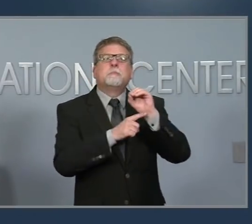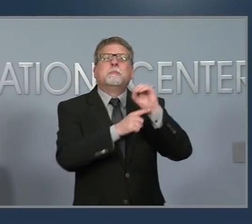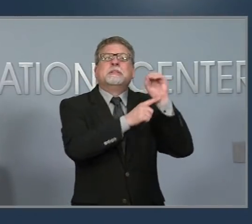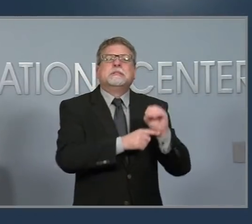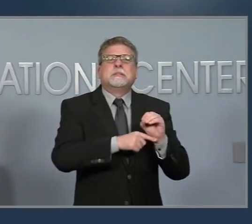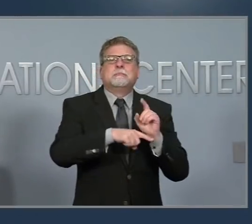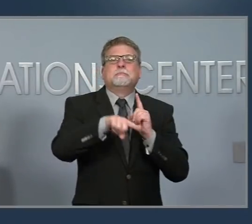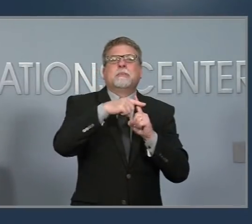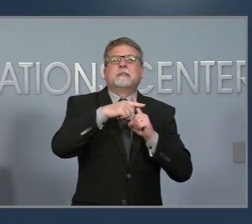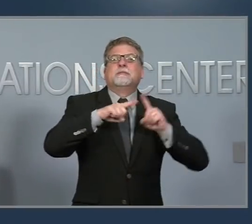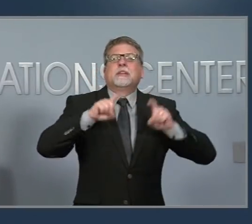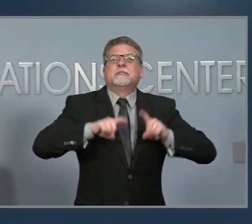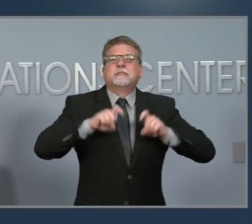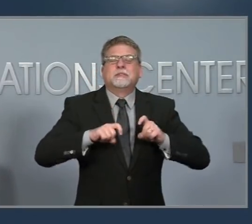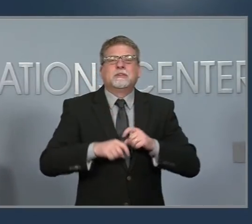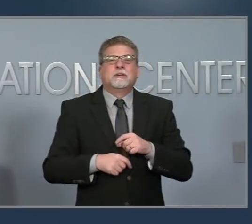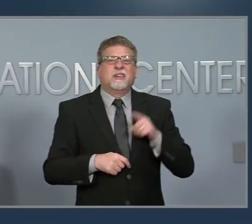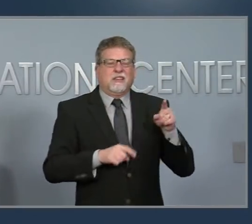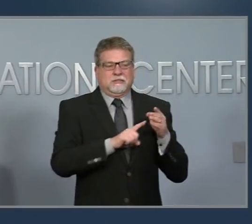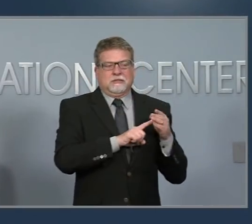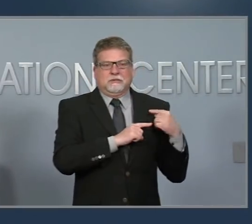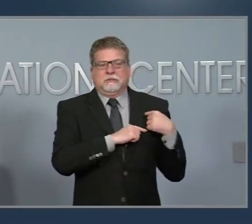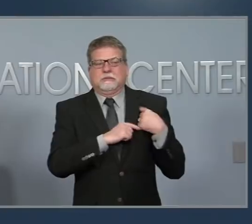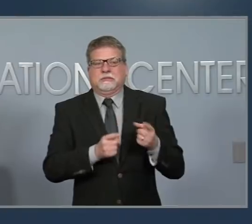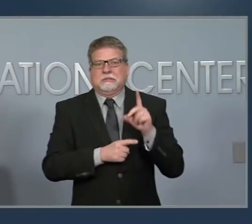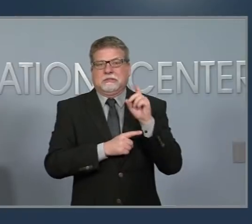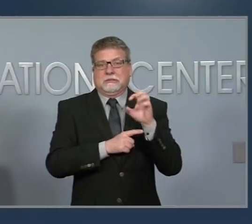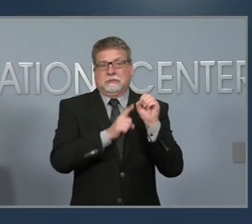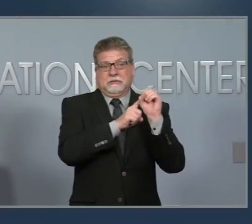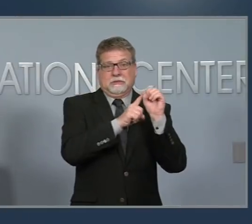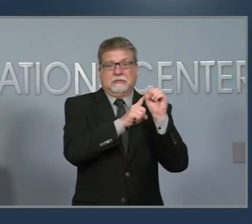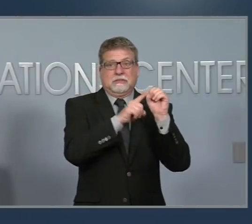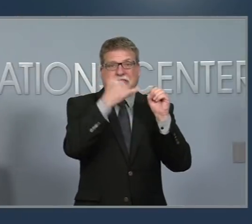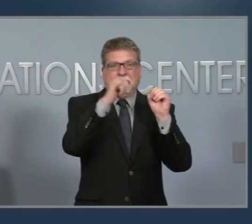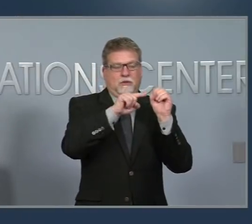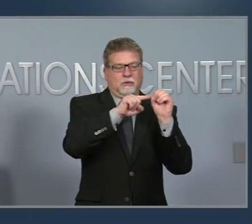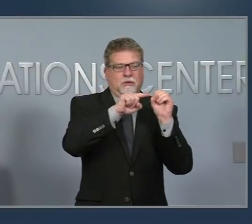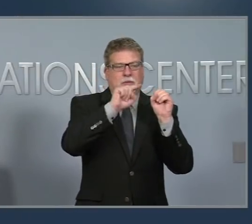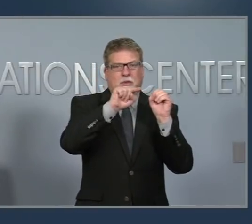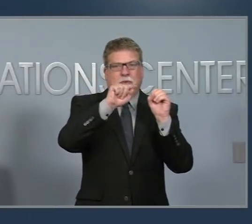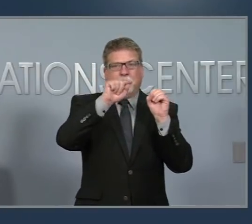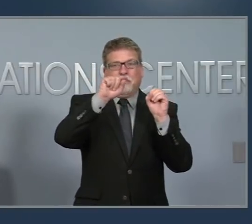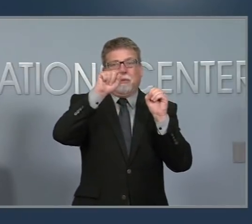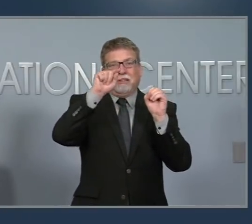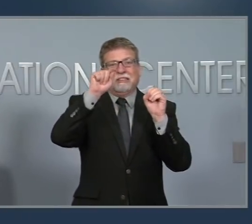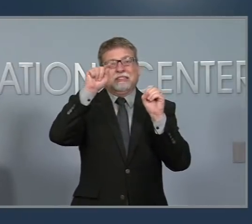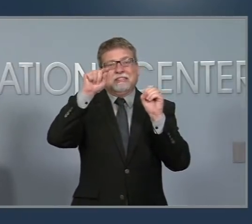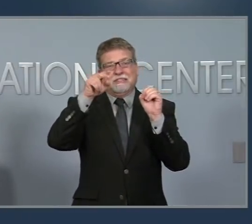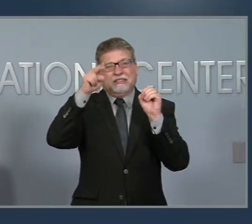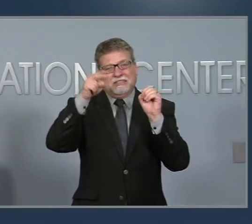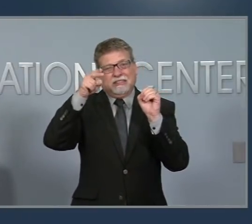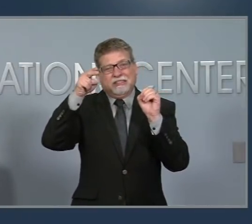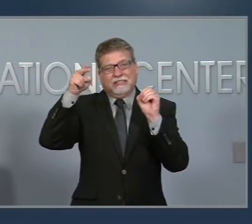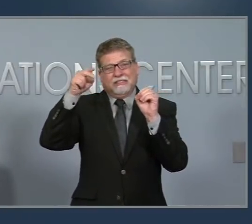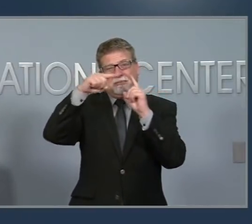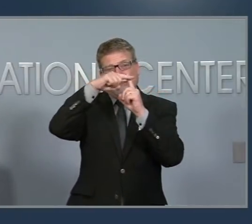diciembre hasta hoy, verán que los casos han bajado